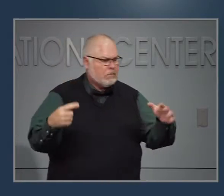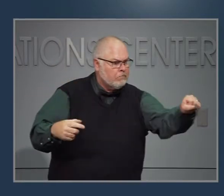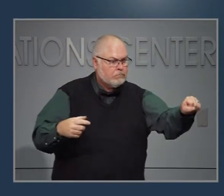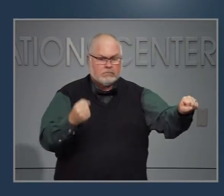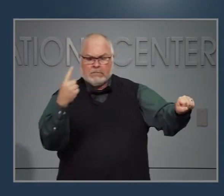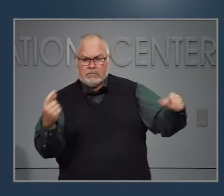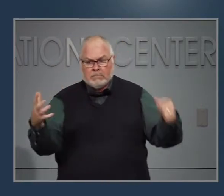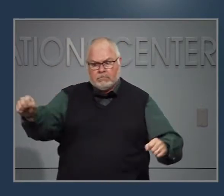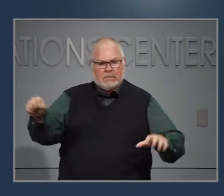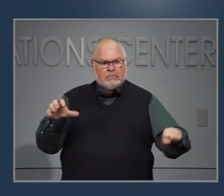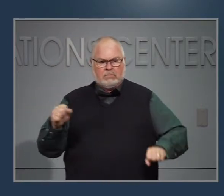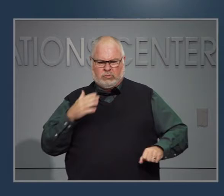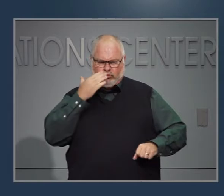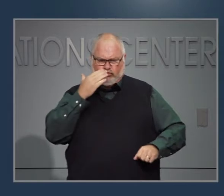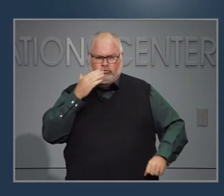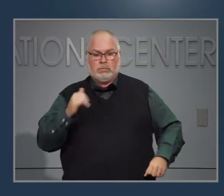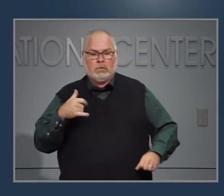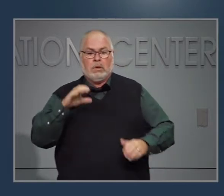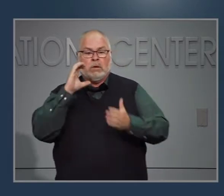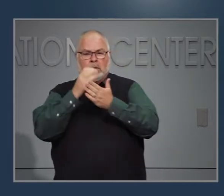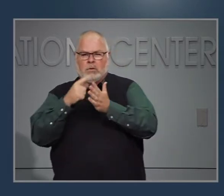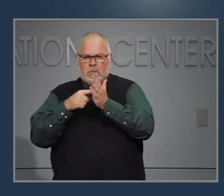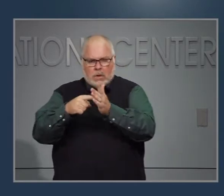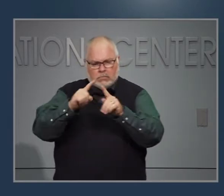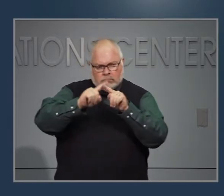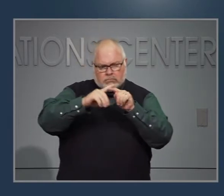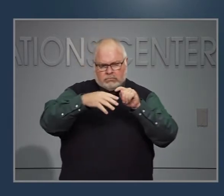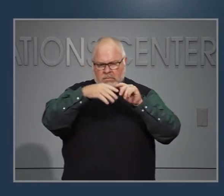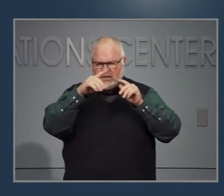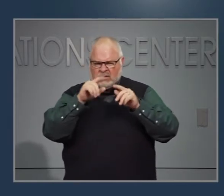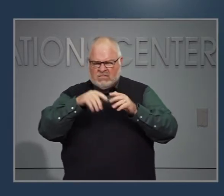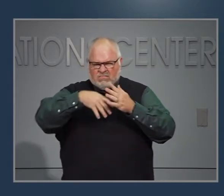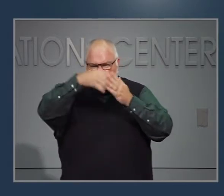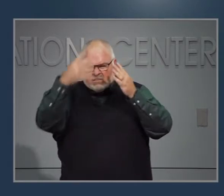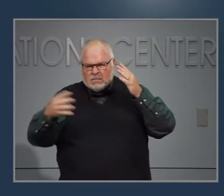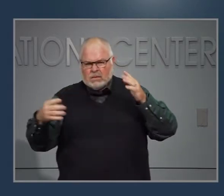Esta muestra que el número de personas que se están bien impactadas.